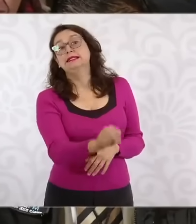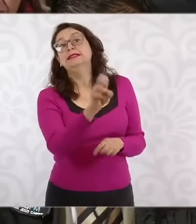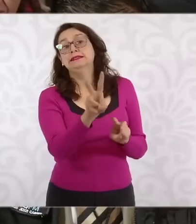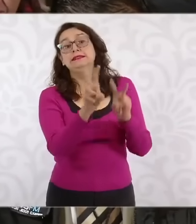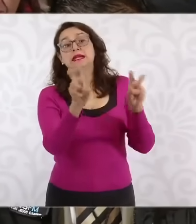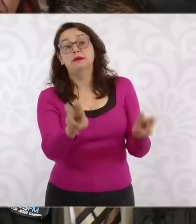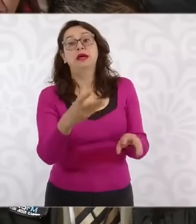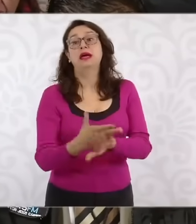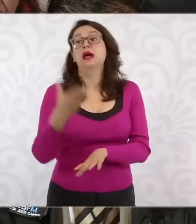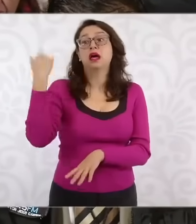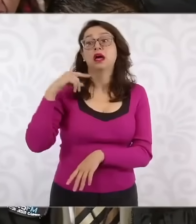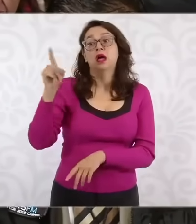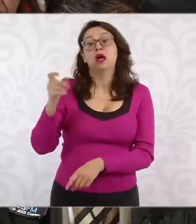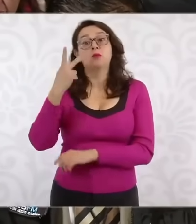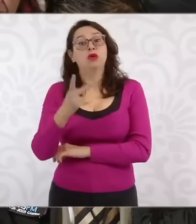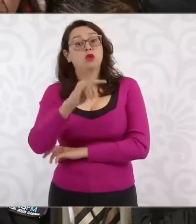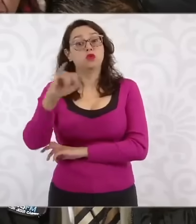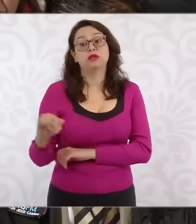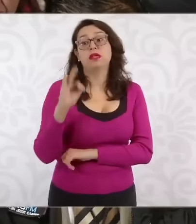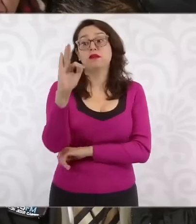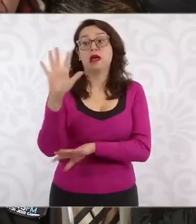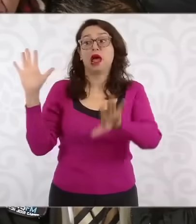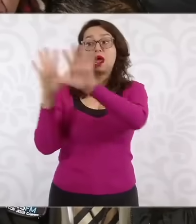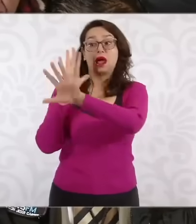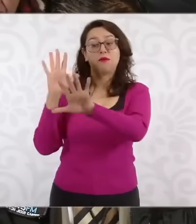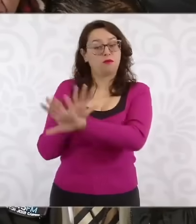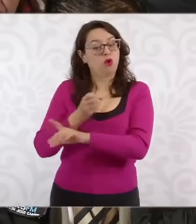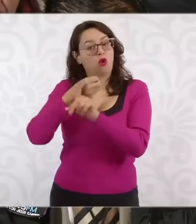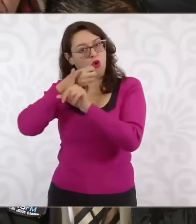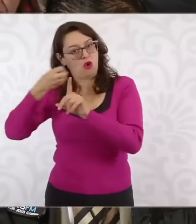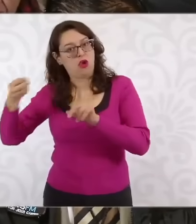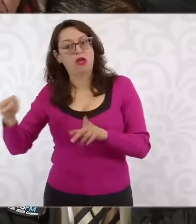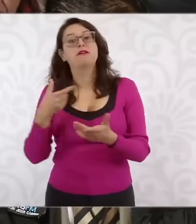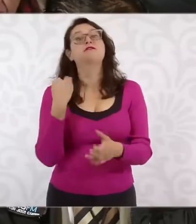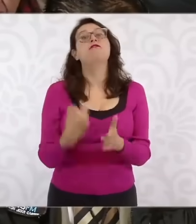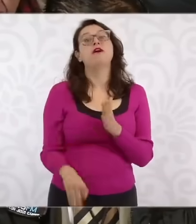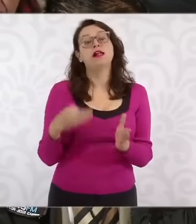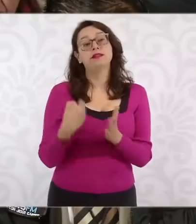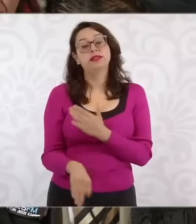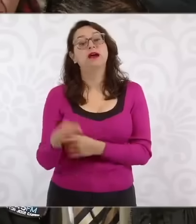se hizo iban a meterse justamente a ordenar los ministerios públicos, las policías y todo esto,